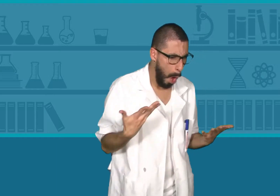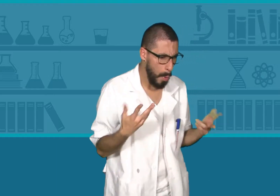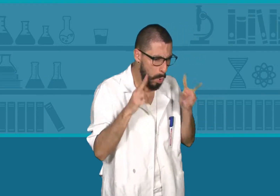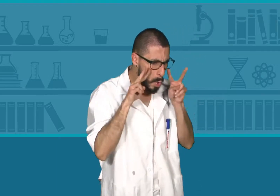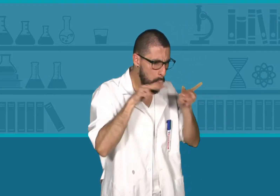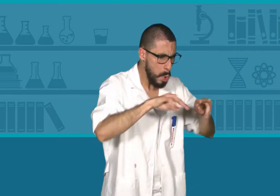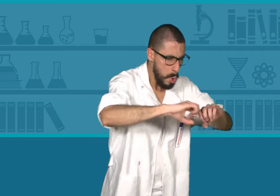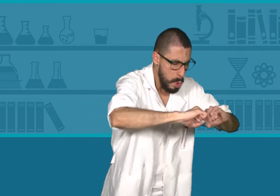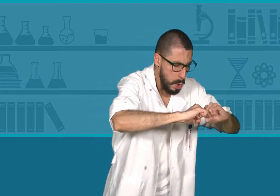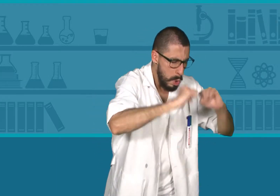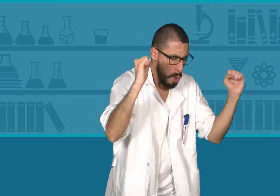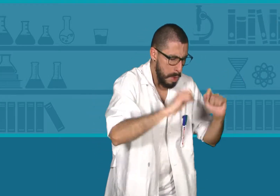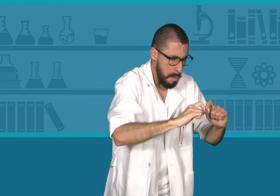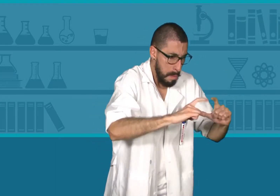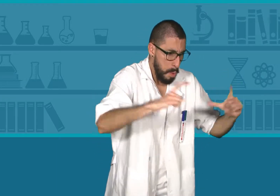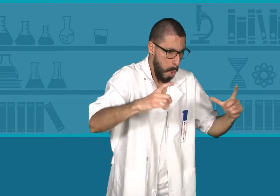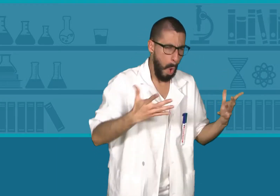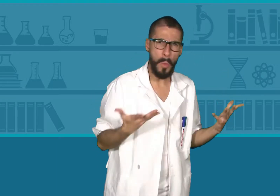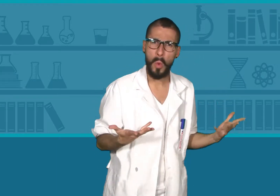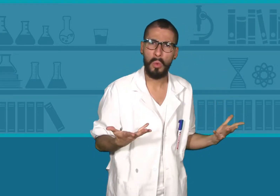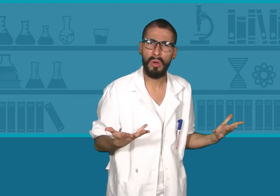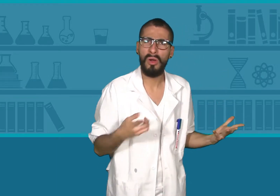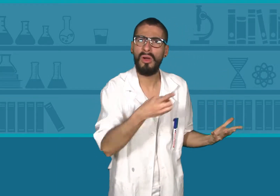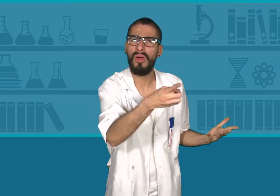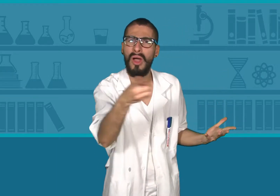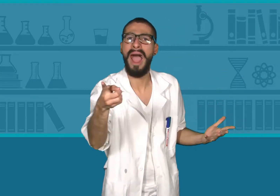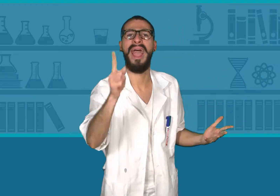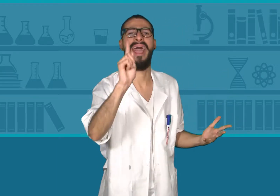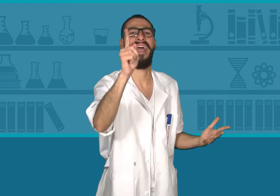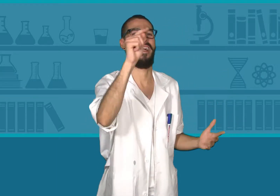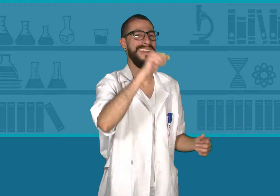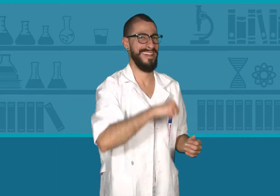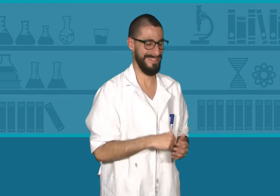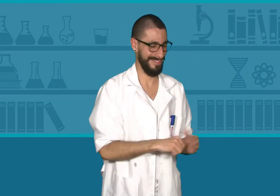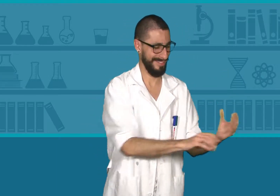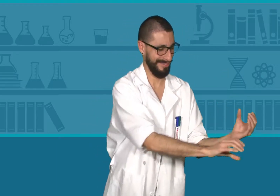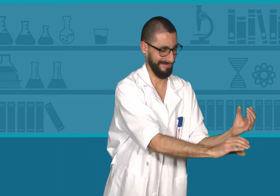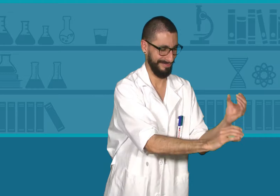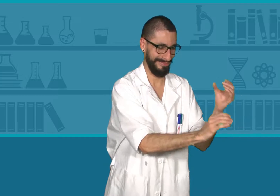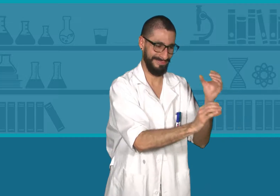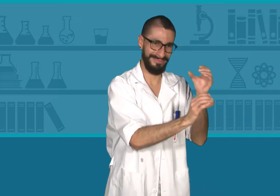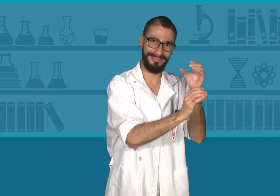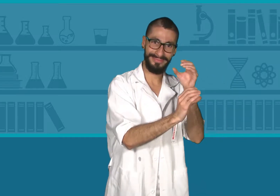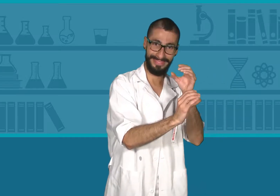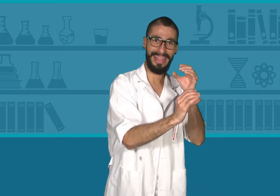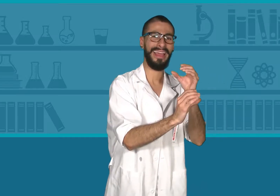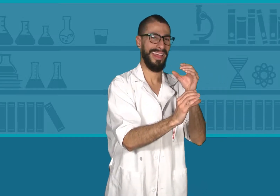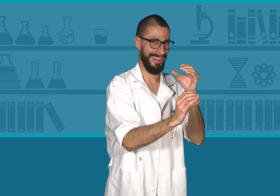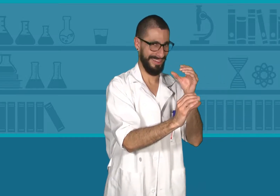y para lograr verlas, necesitamos ampliarlas, ¿cómo lo podemos hacer? Así es, debemos tener a la mano un microscopio.